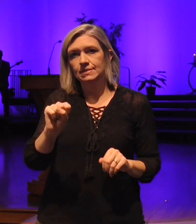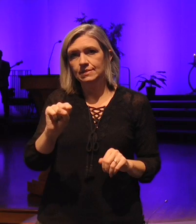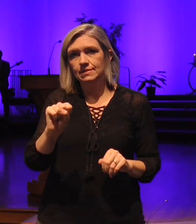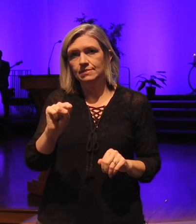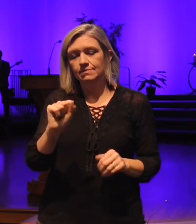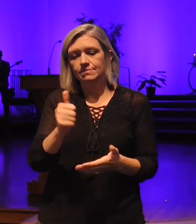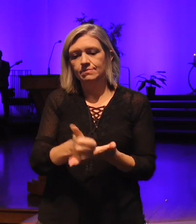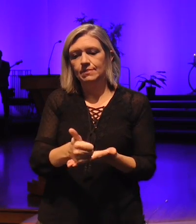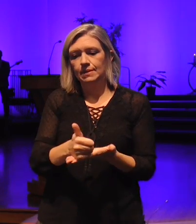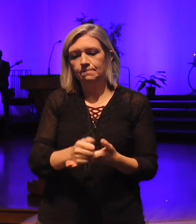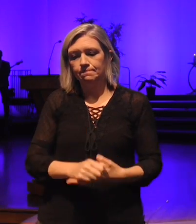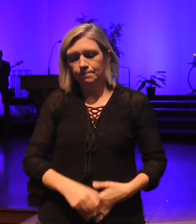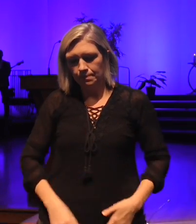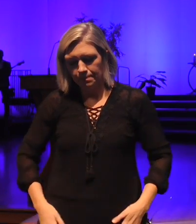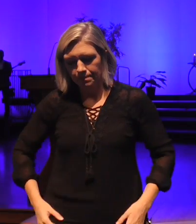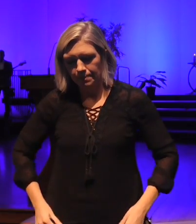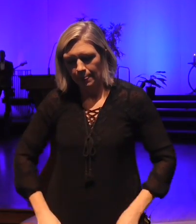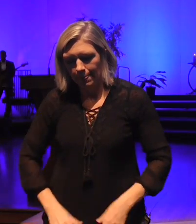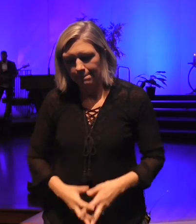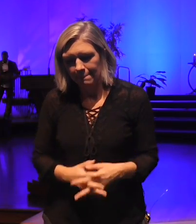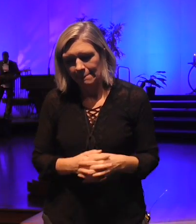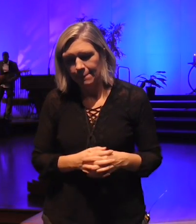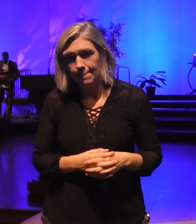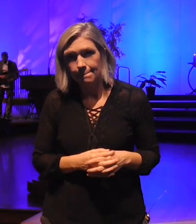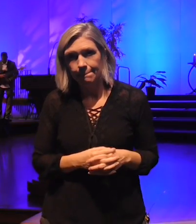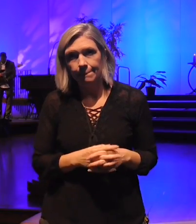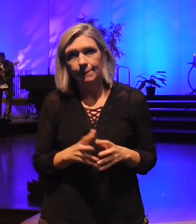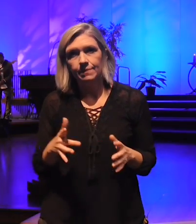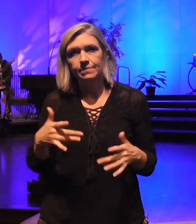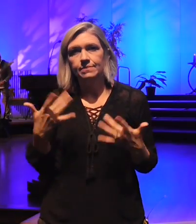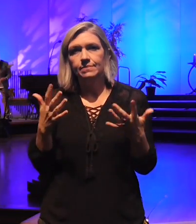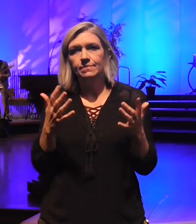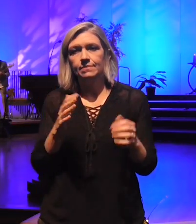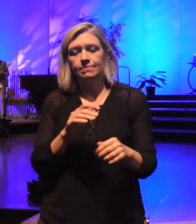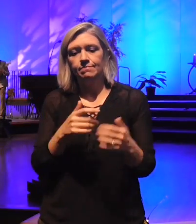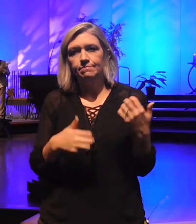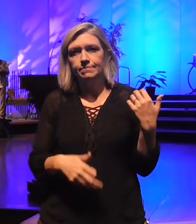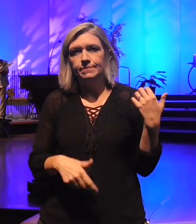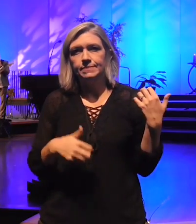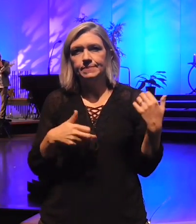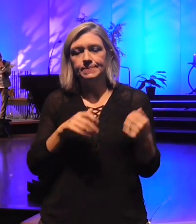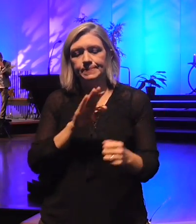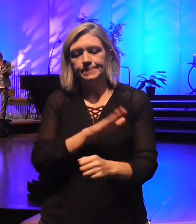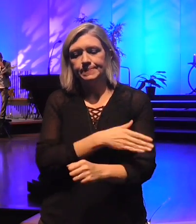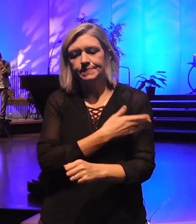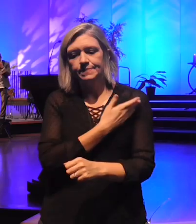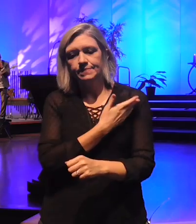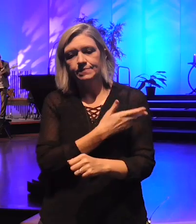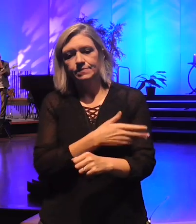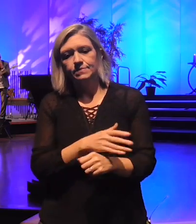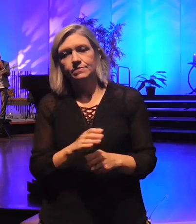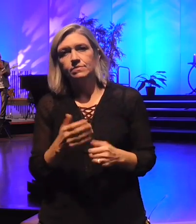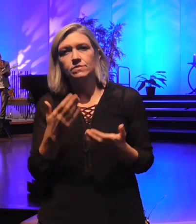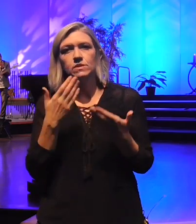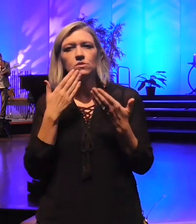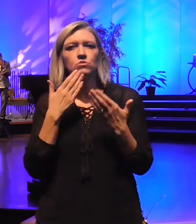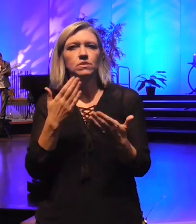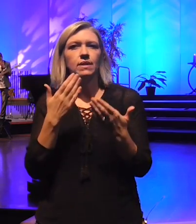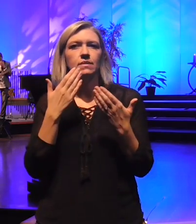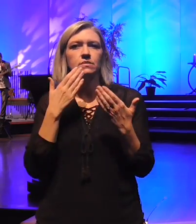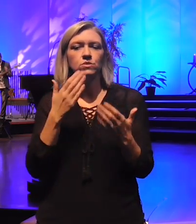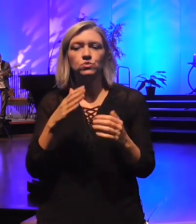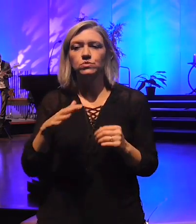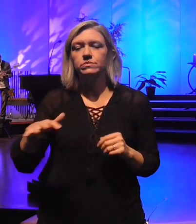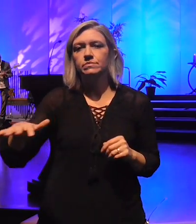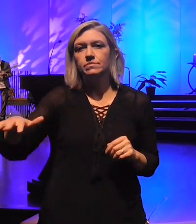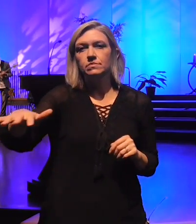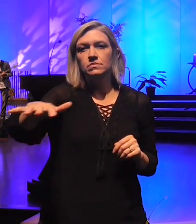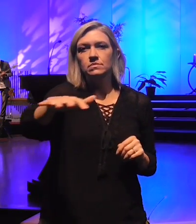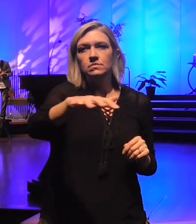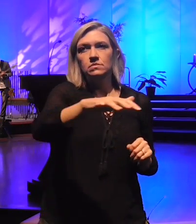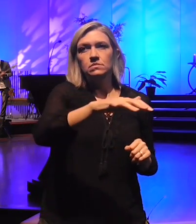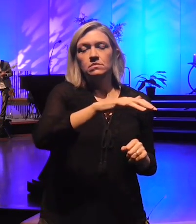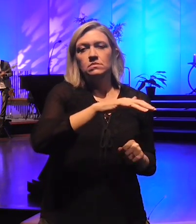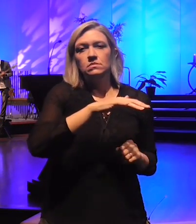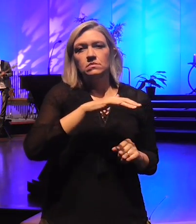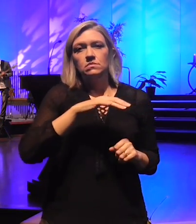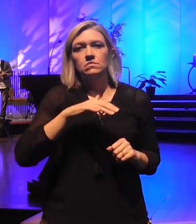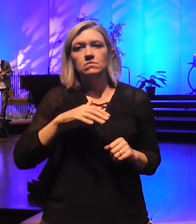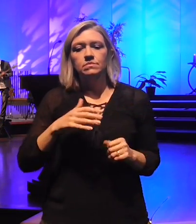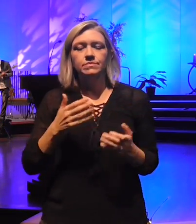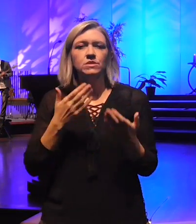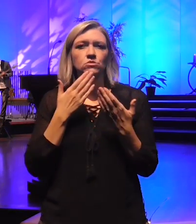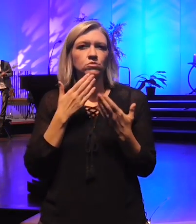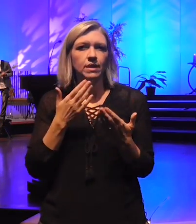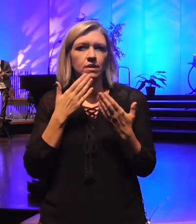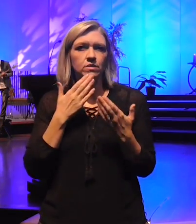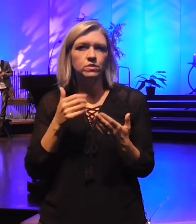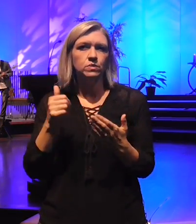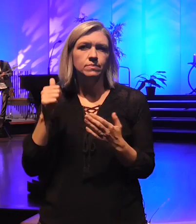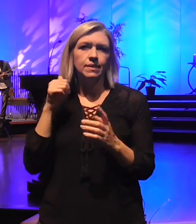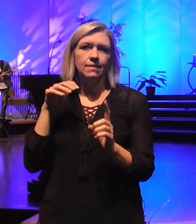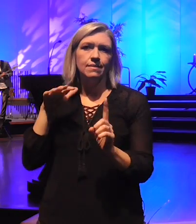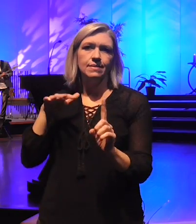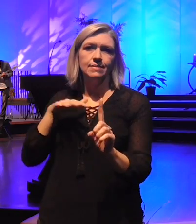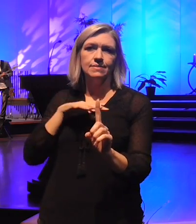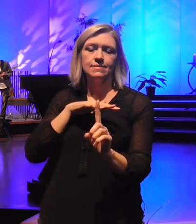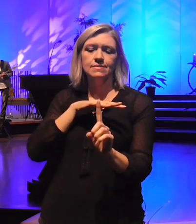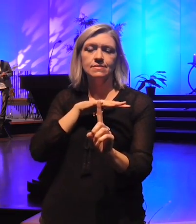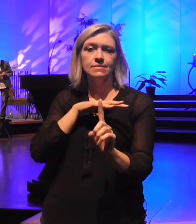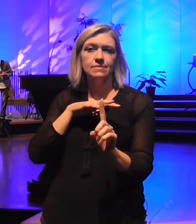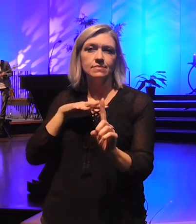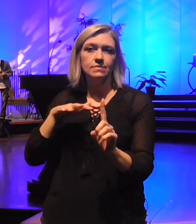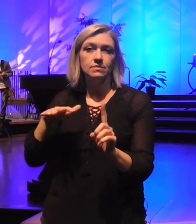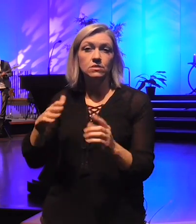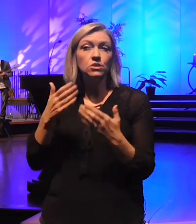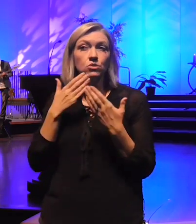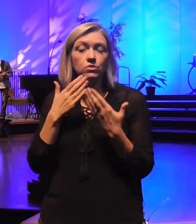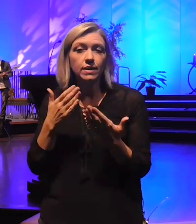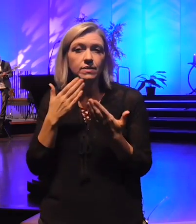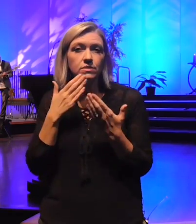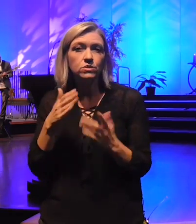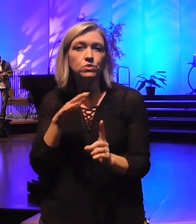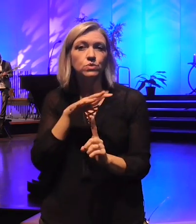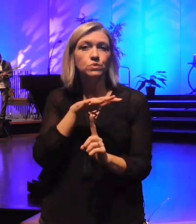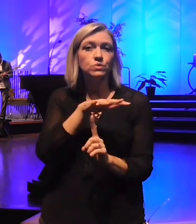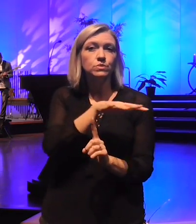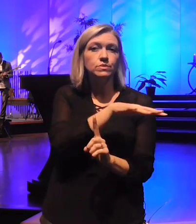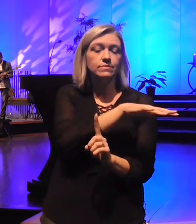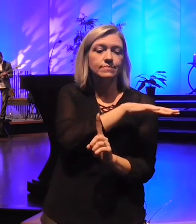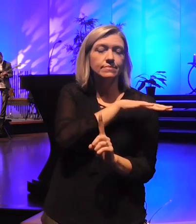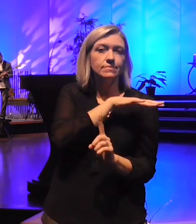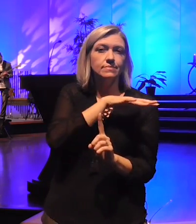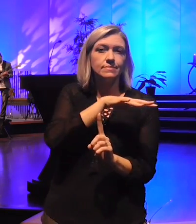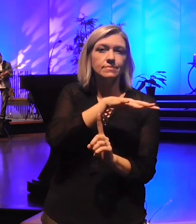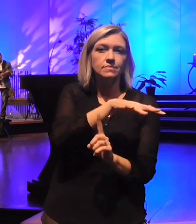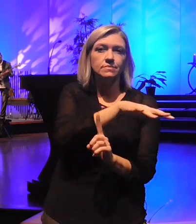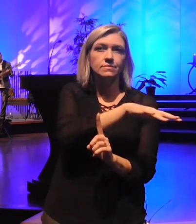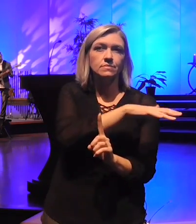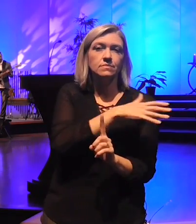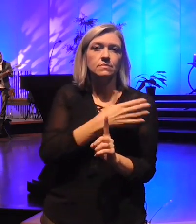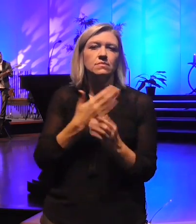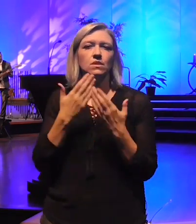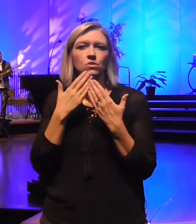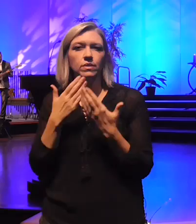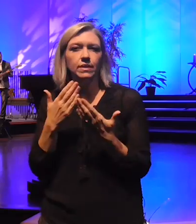amén gratitud ante mí gratitud detrás de mí gratitud a mi izquierda gratitud a